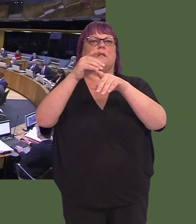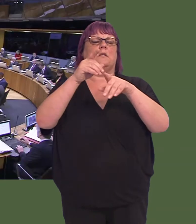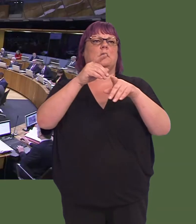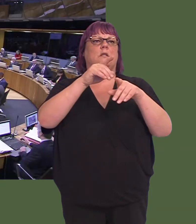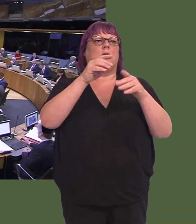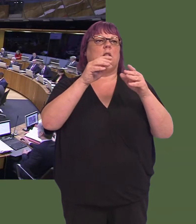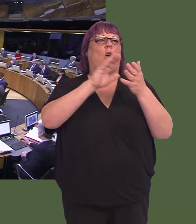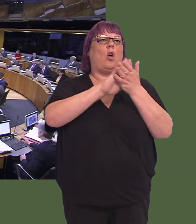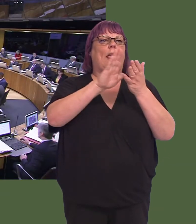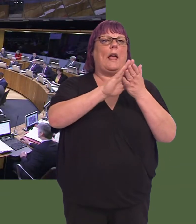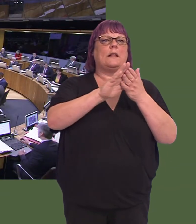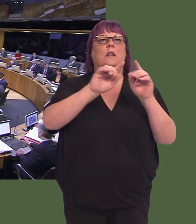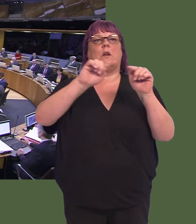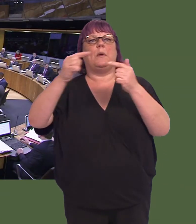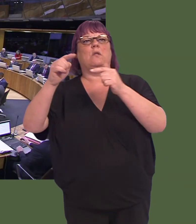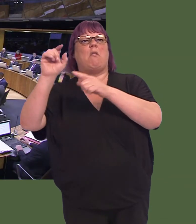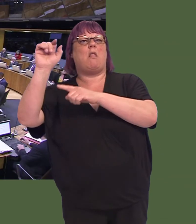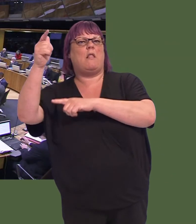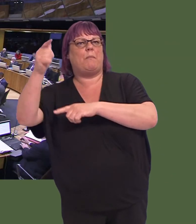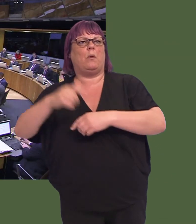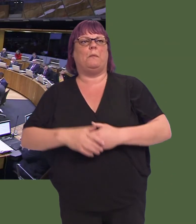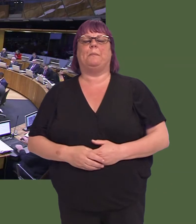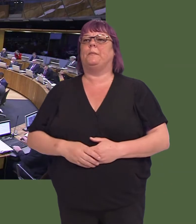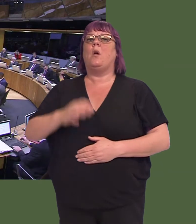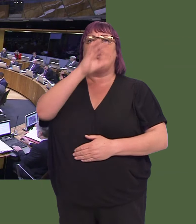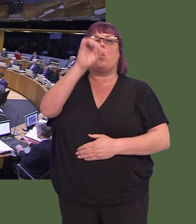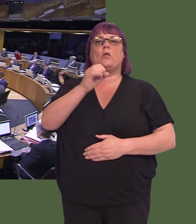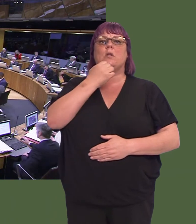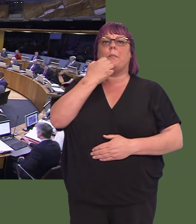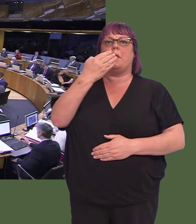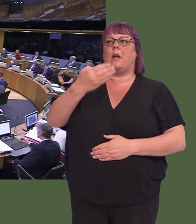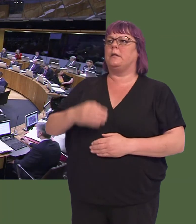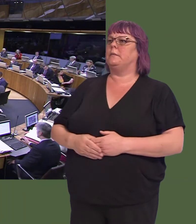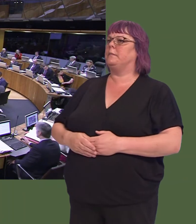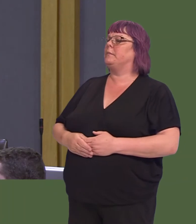A wnaiff y Prif Weinidog roi'r wybodaeth ddiweddaraf am gynyddu'r ddapariaeth o addysg feddygol ym Mhrifysgol Bangor?